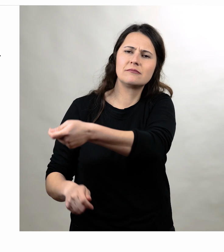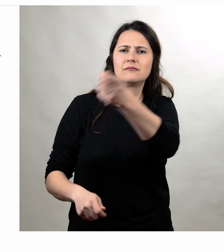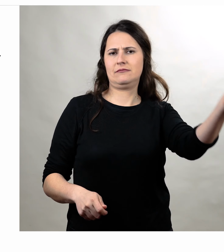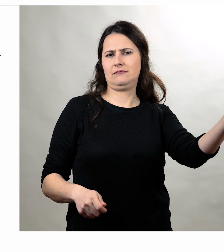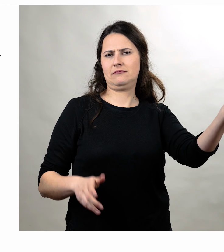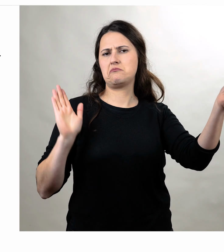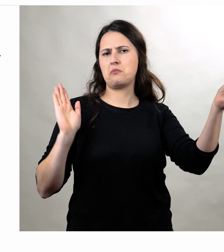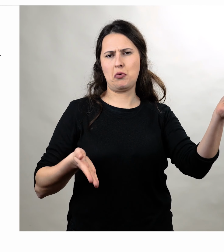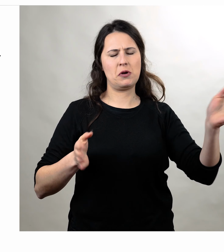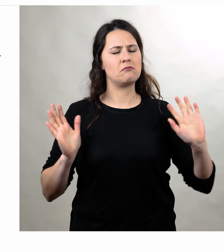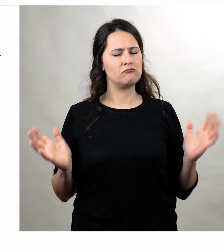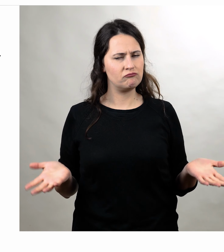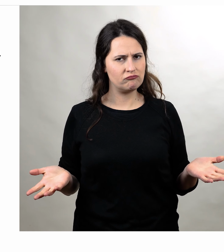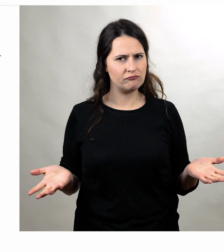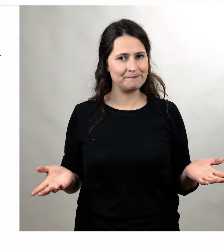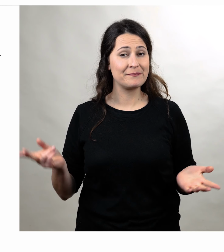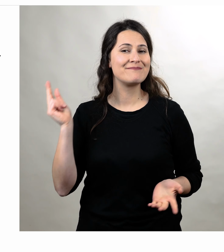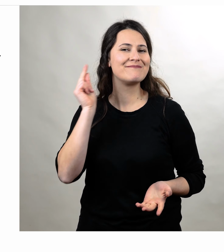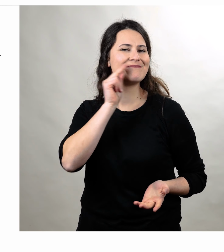ΟΦΕΛΗ